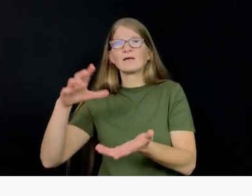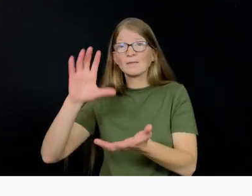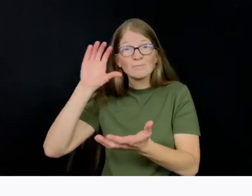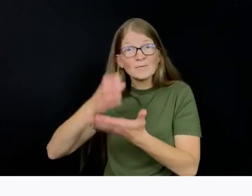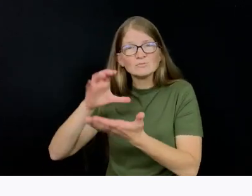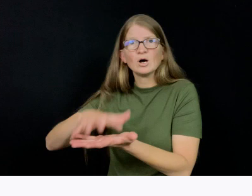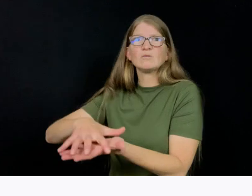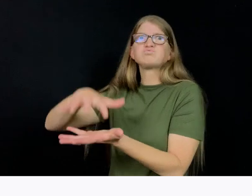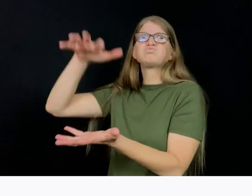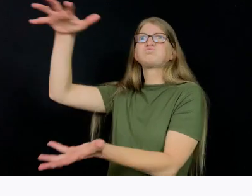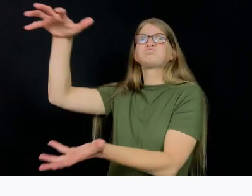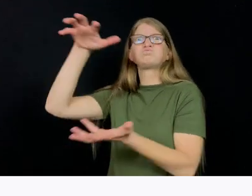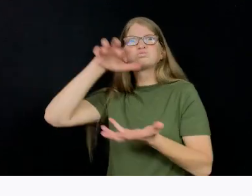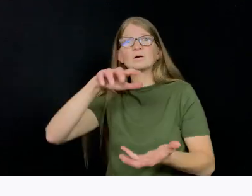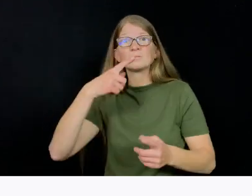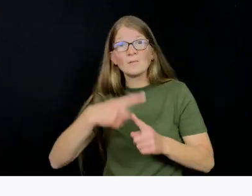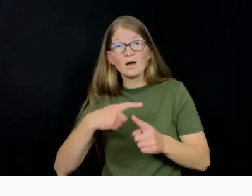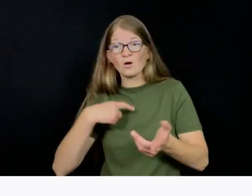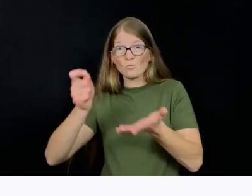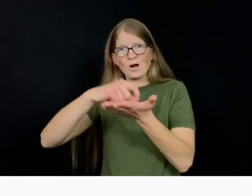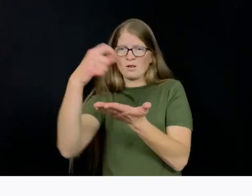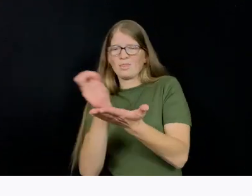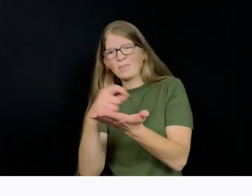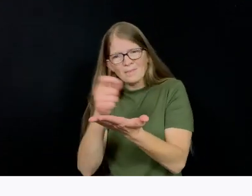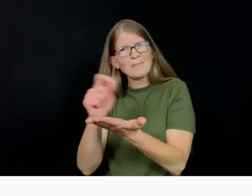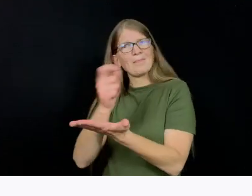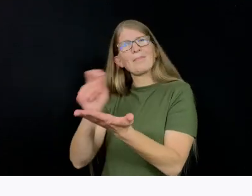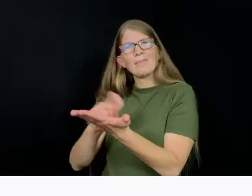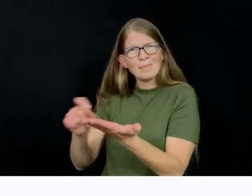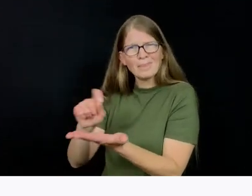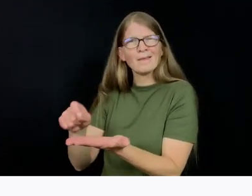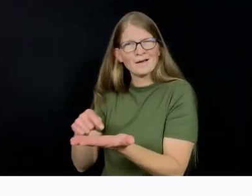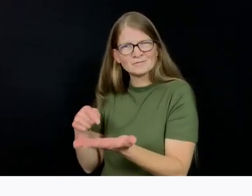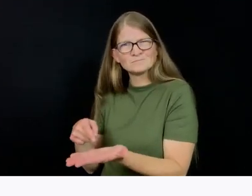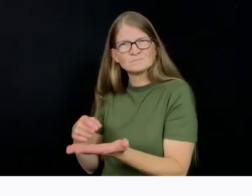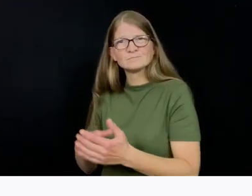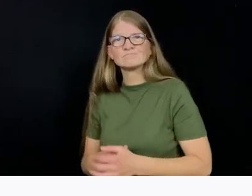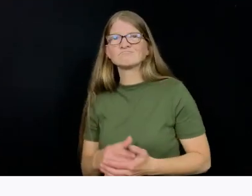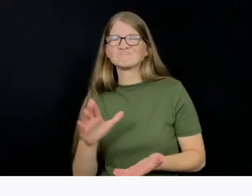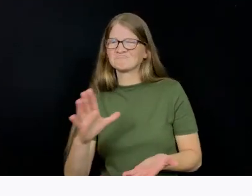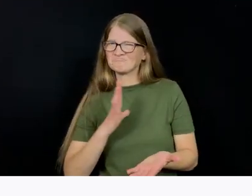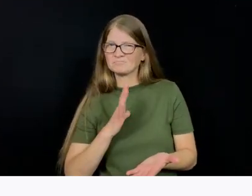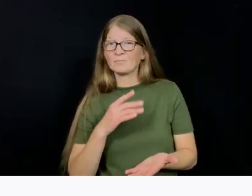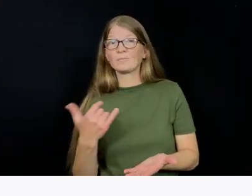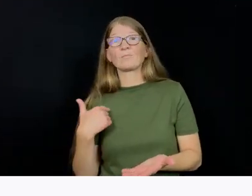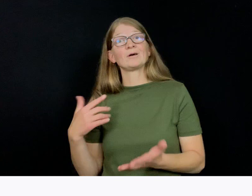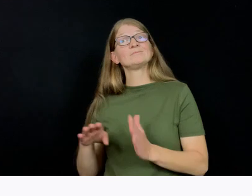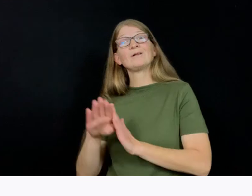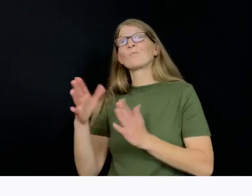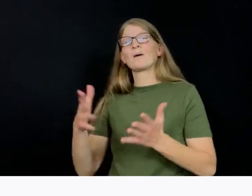ولا تنسوا تلك الملاحظات المكتوبة بخط اليد المزعجة في الهوامش ولذلك قمنا بتطوير Pinpoint